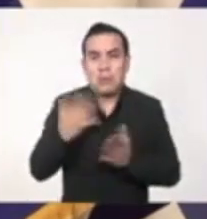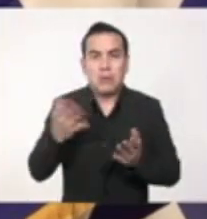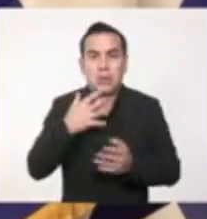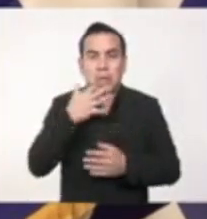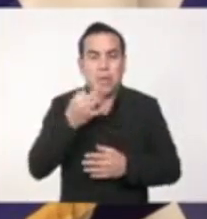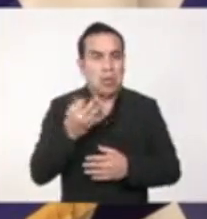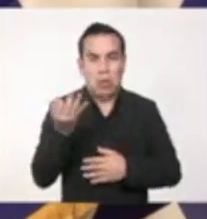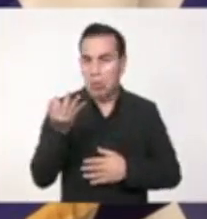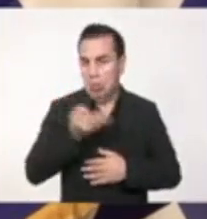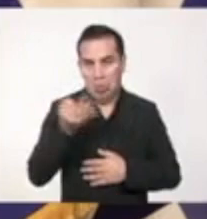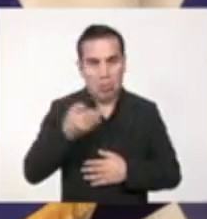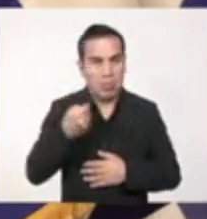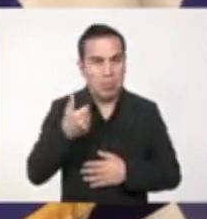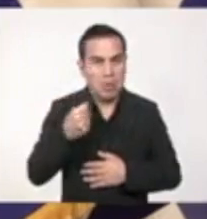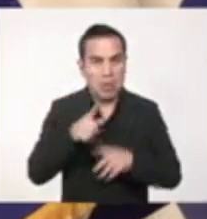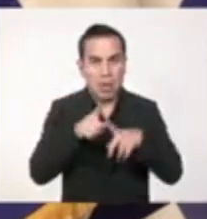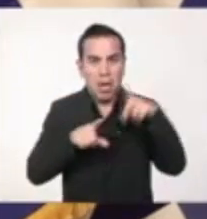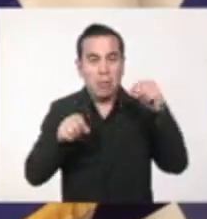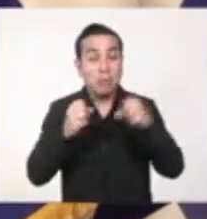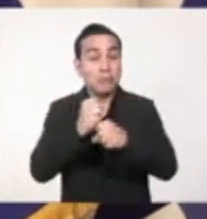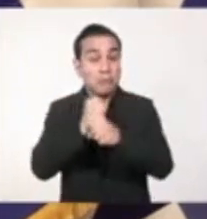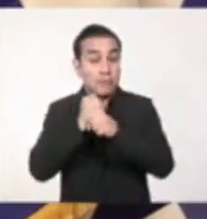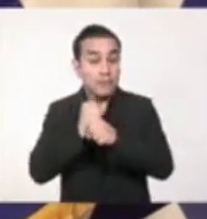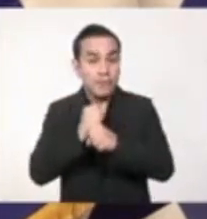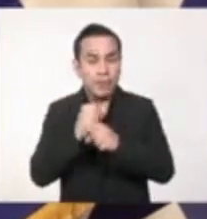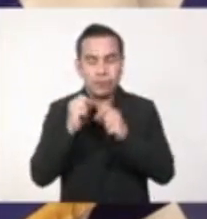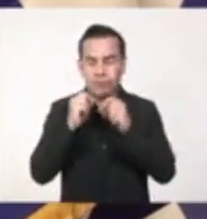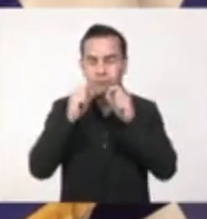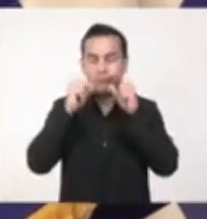necesitan. Es una cosa increíble, es una sociedad